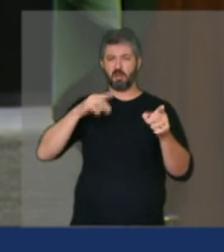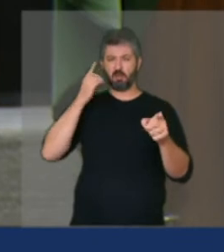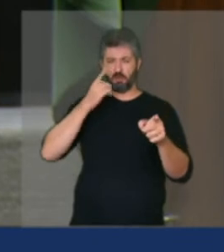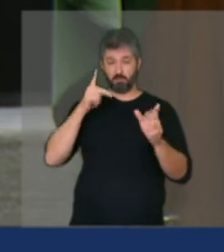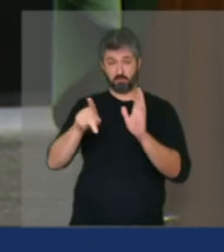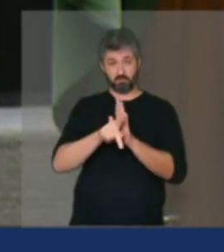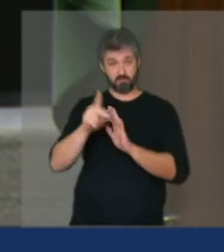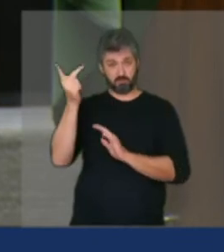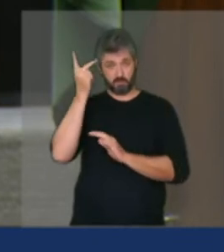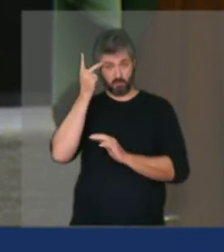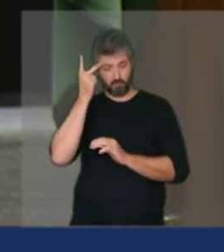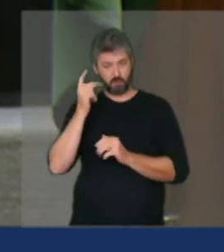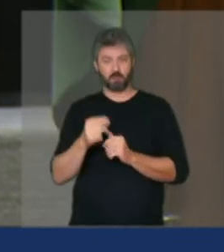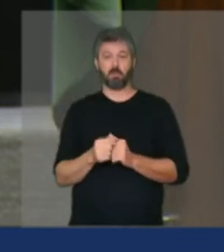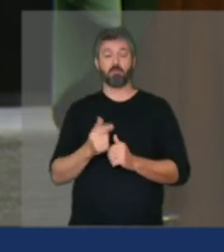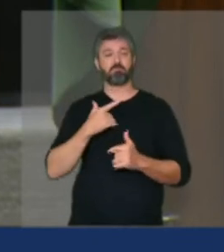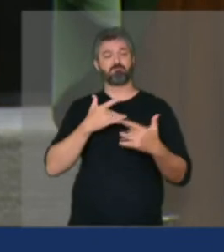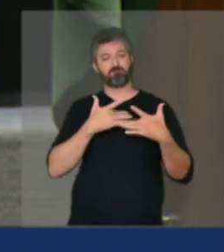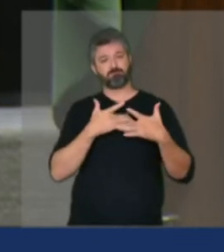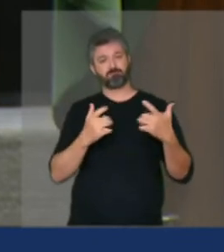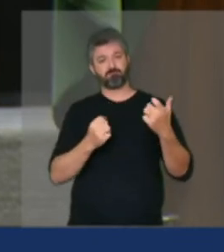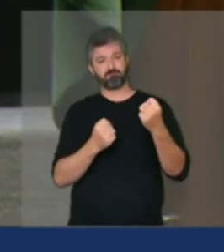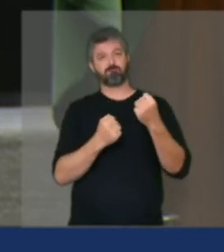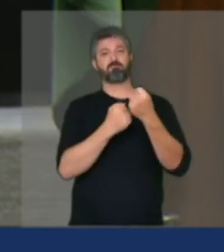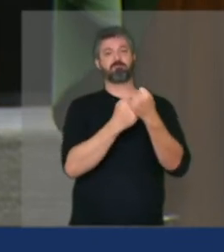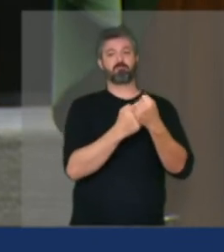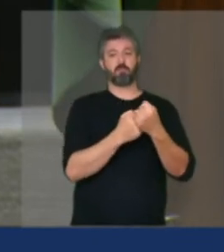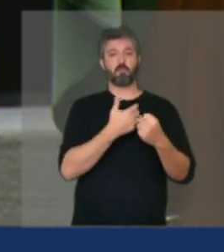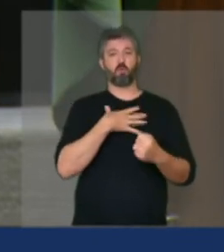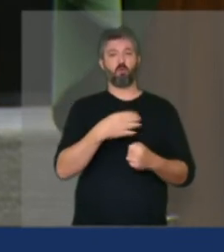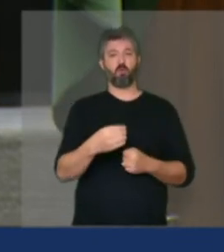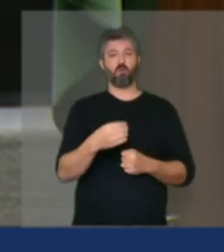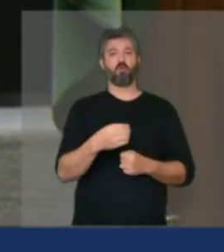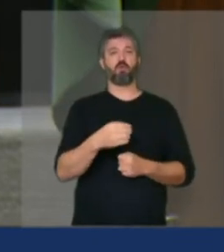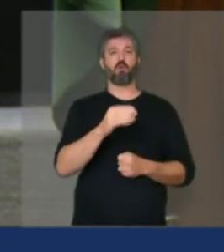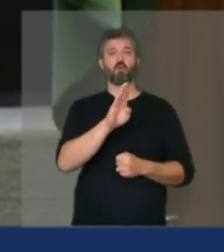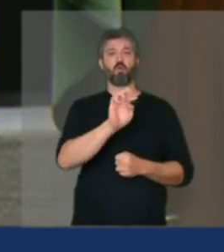EU QUERO ME SOLIDARIZAR COM O FILHO DE BRUNO COVAS. AQUI, A QUE SITUAÇÃO CHEGAMOS NO